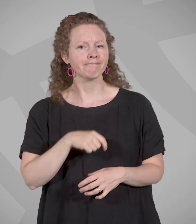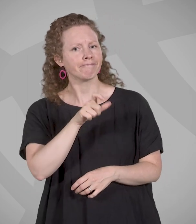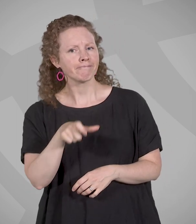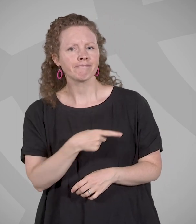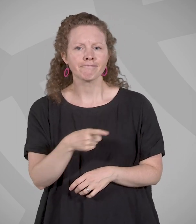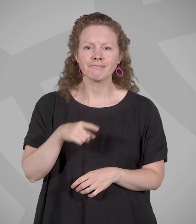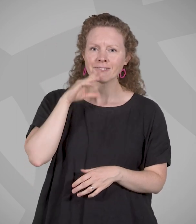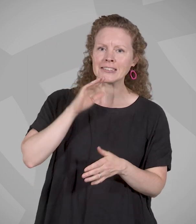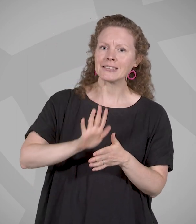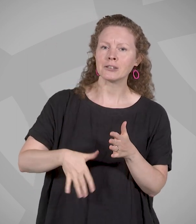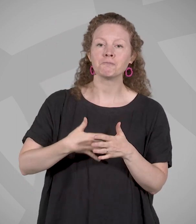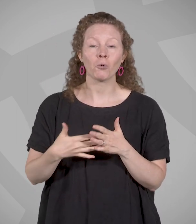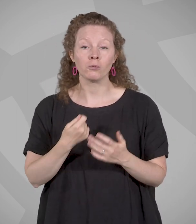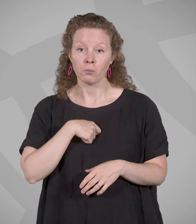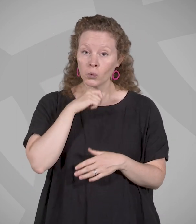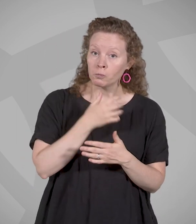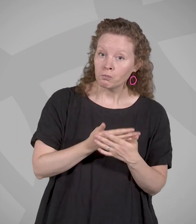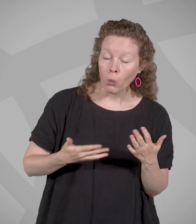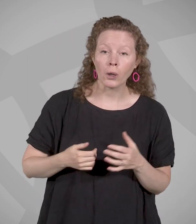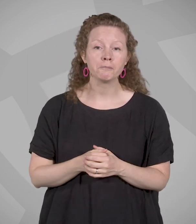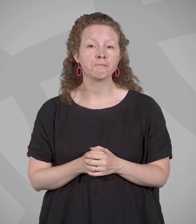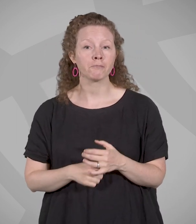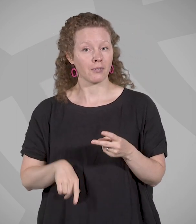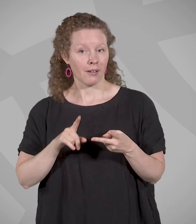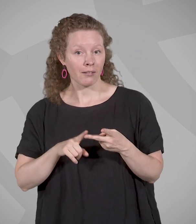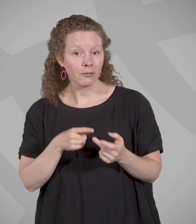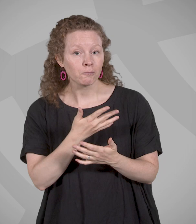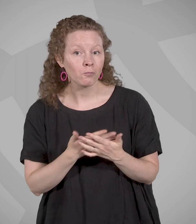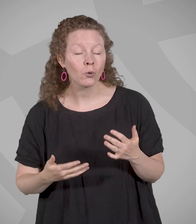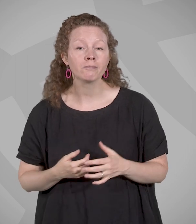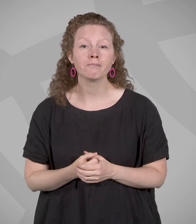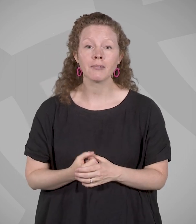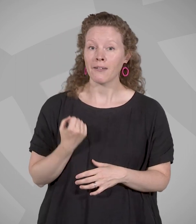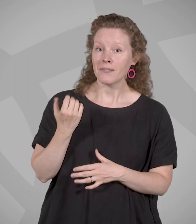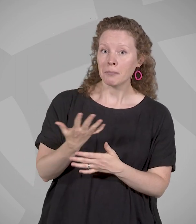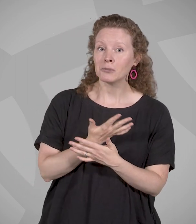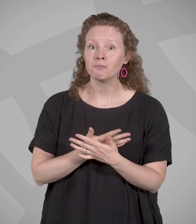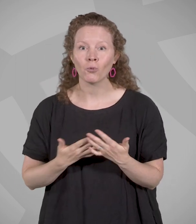Suomenruotsalainen viittomakieli on heille äidinkieli, - toinen kieli tai vieras kieli.